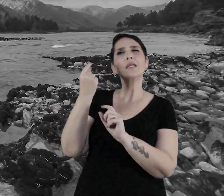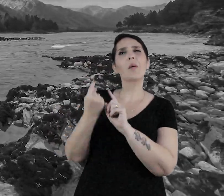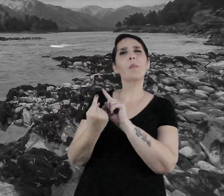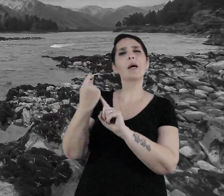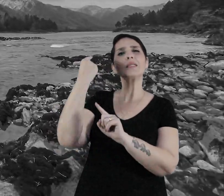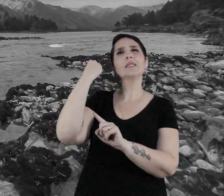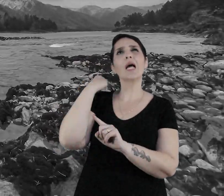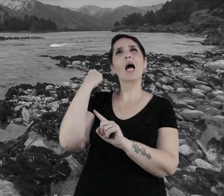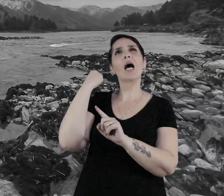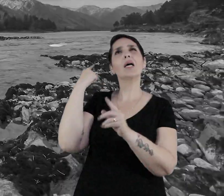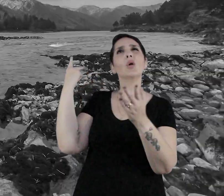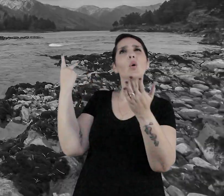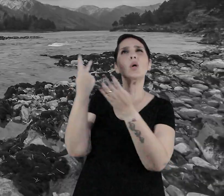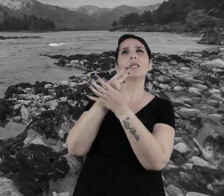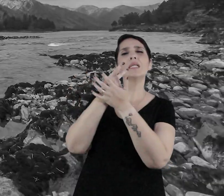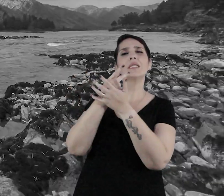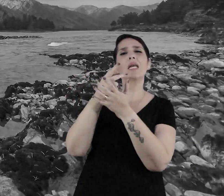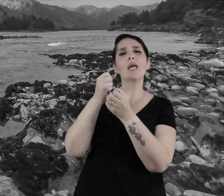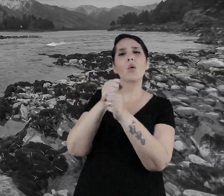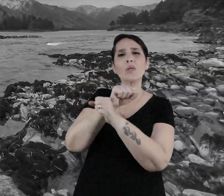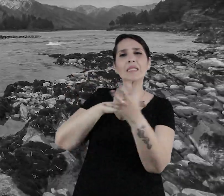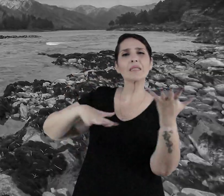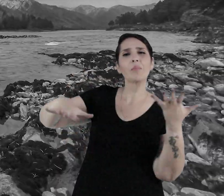que espalhou as estrelas no espaço.